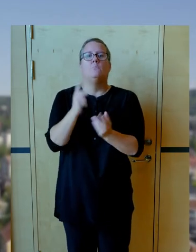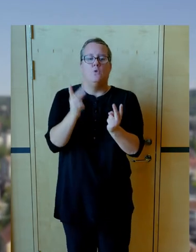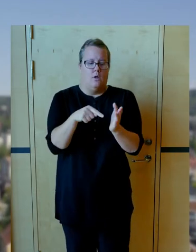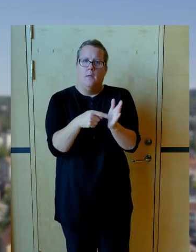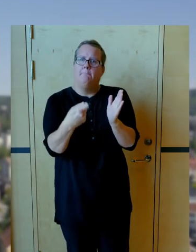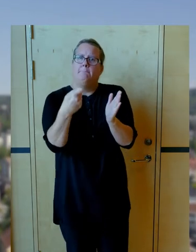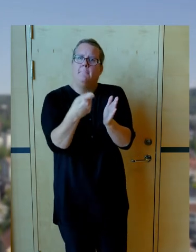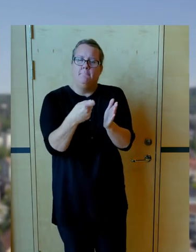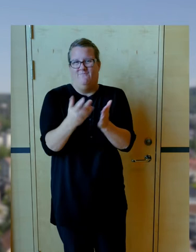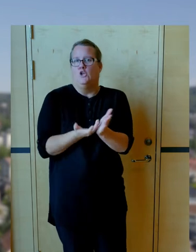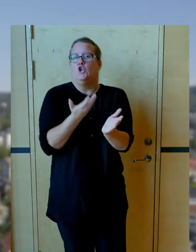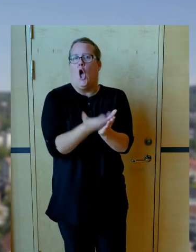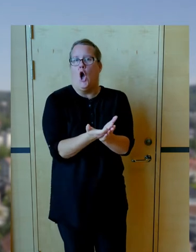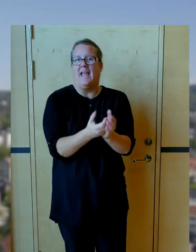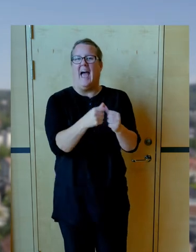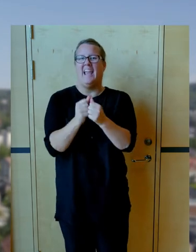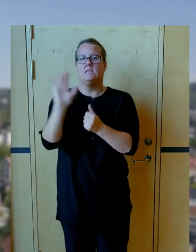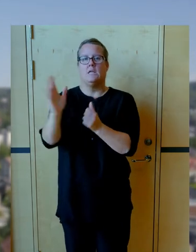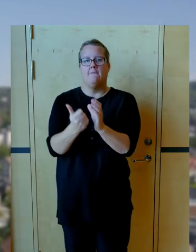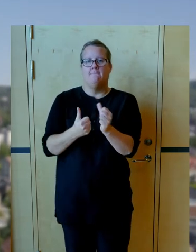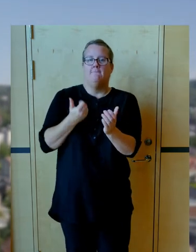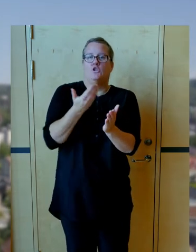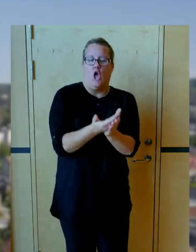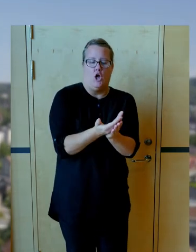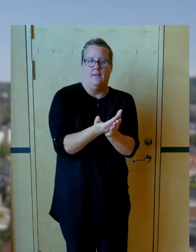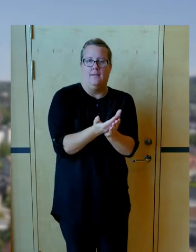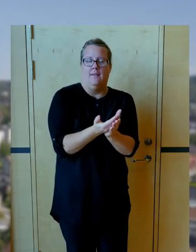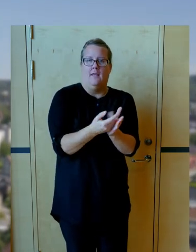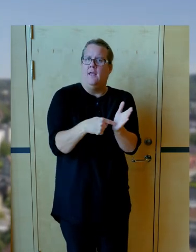Förslaget från alliansen kommer att ha för socialnämndens Drift